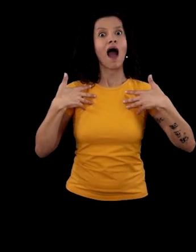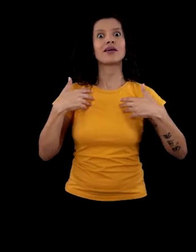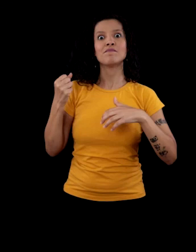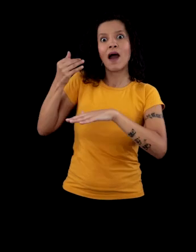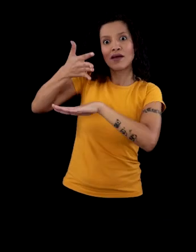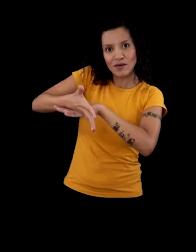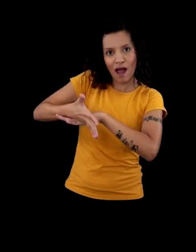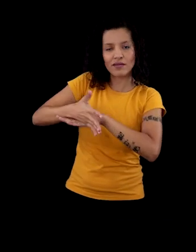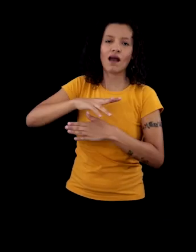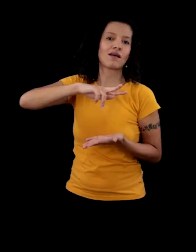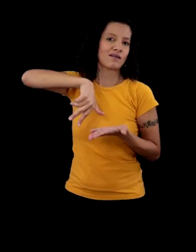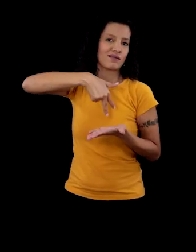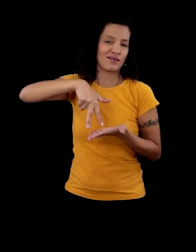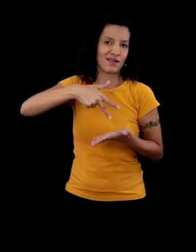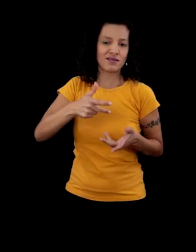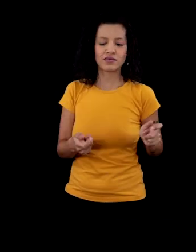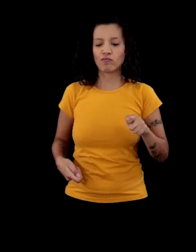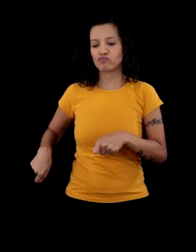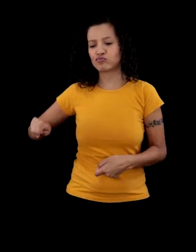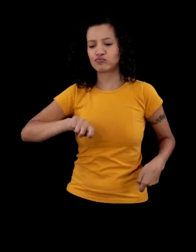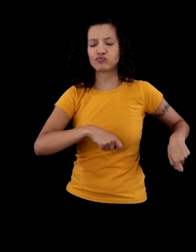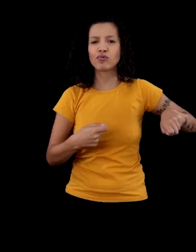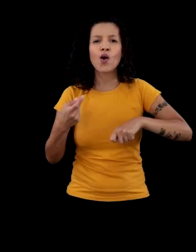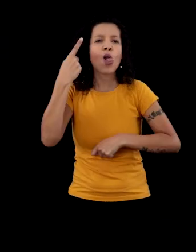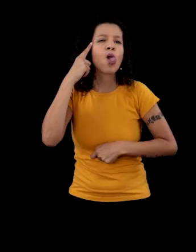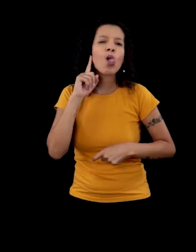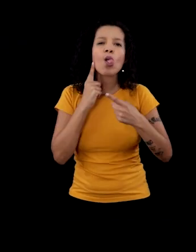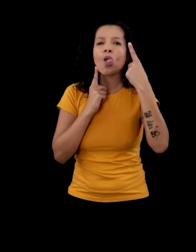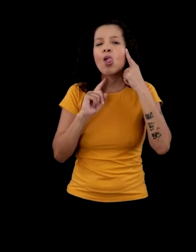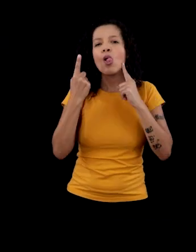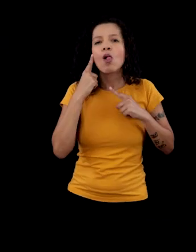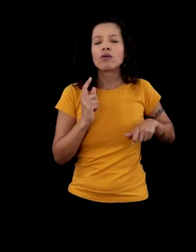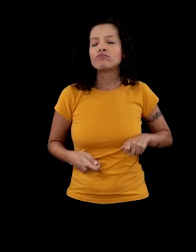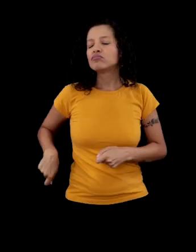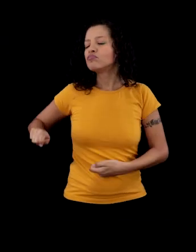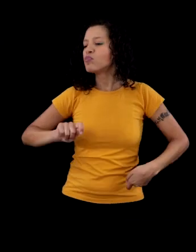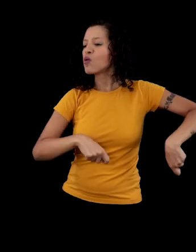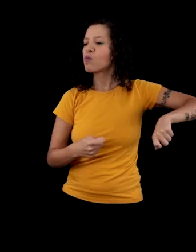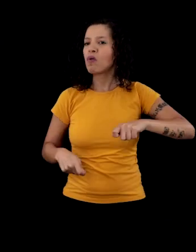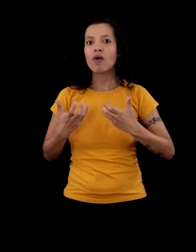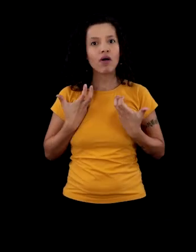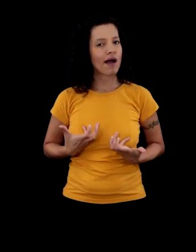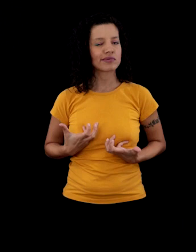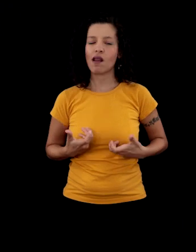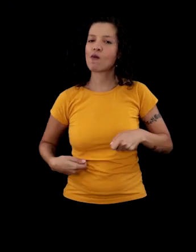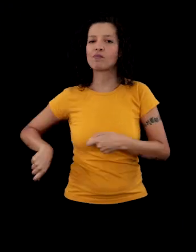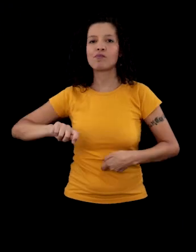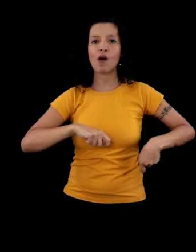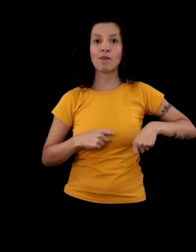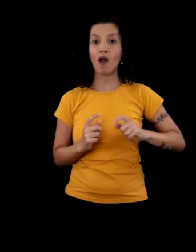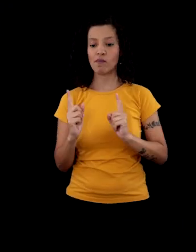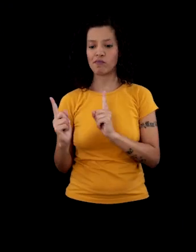e ela dança a noite inteira carimbó. Está longe de ir, está suada dançando carimbó e não cansa.